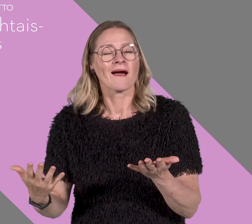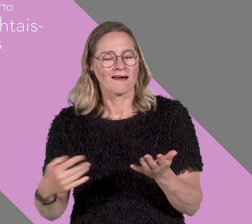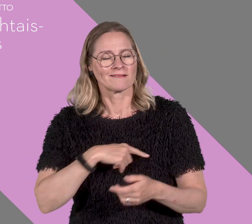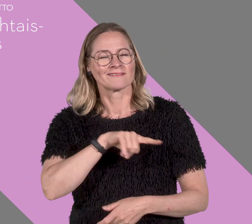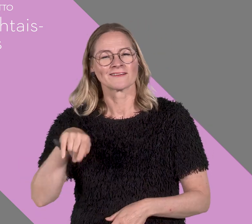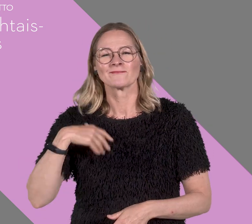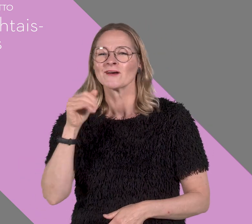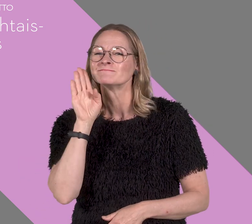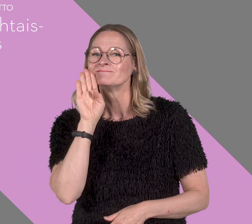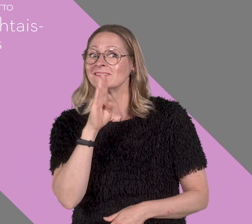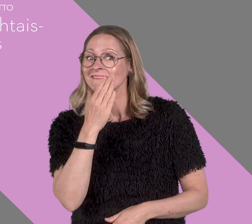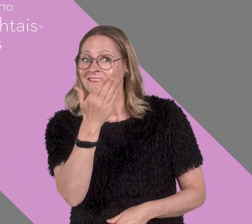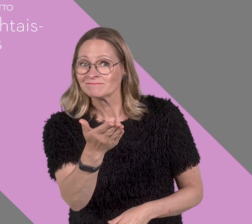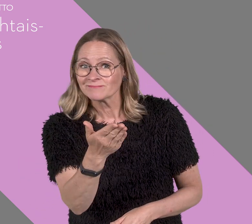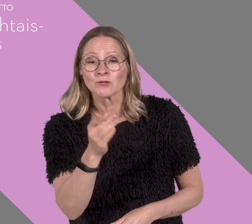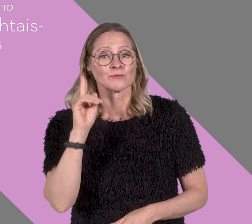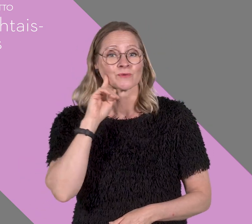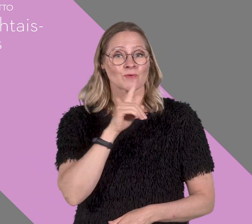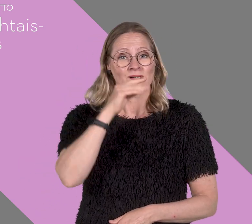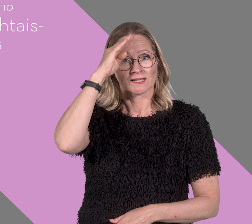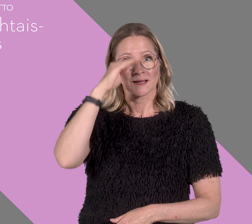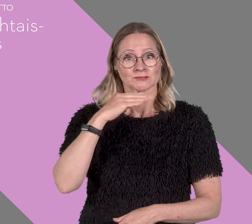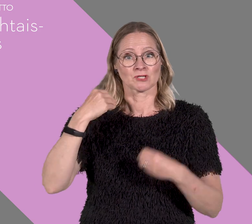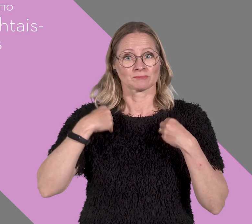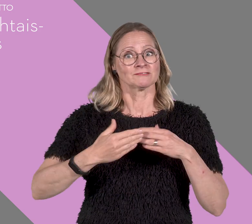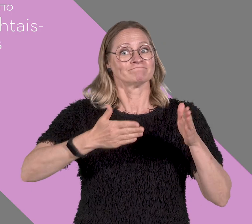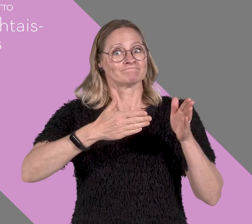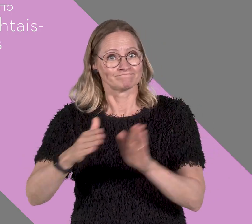Siinä tapauksessa voimme vinkata, että Kuurojen kansanopisto järjestää -